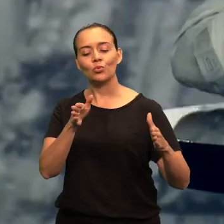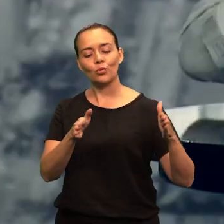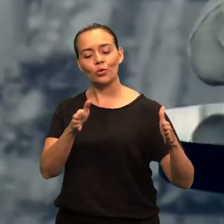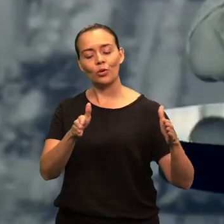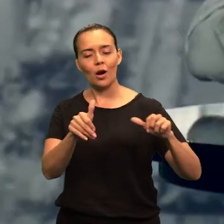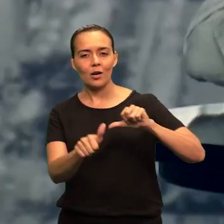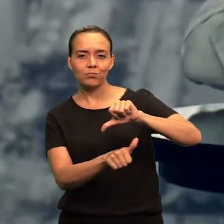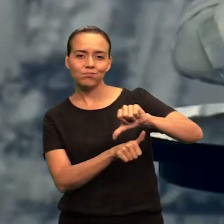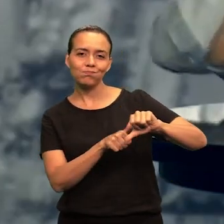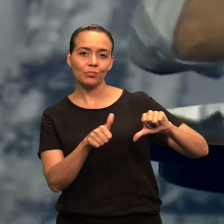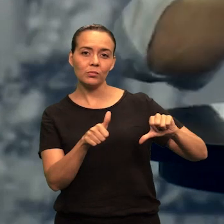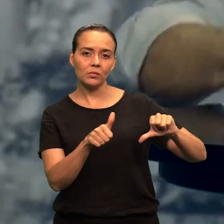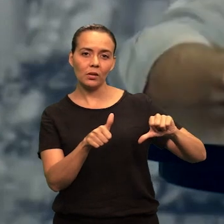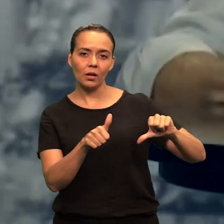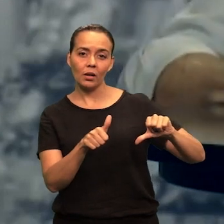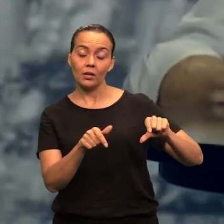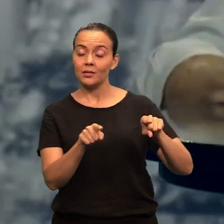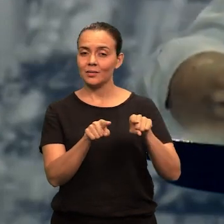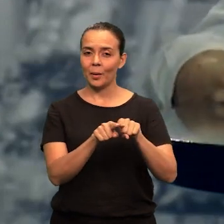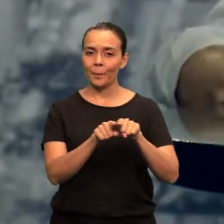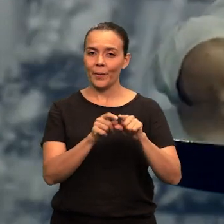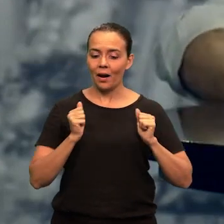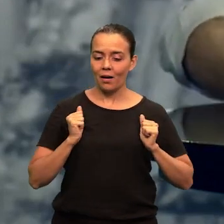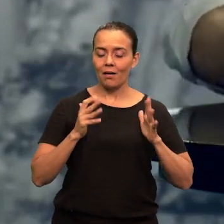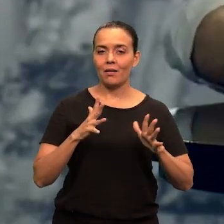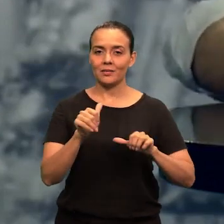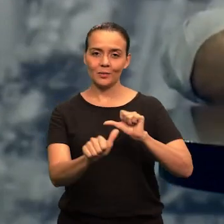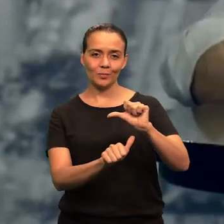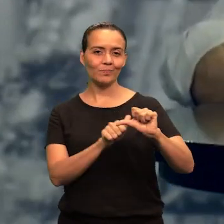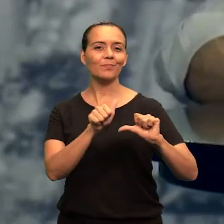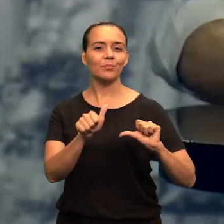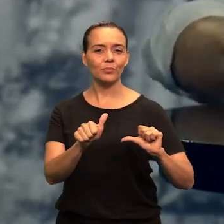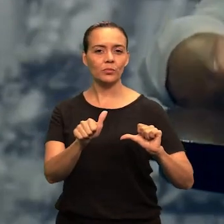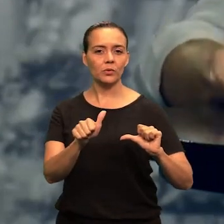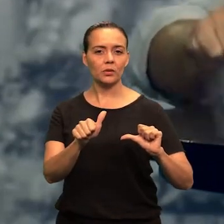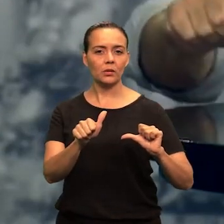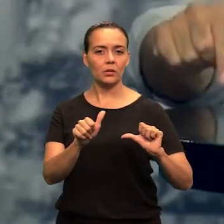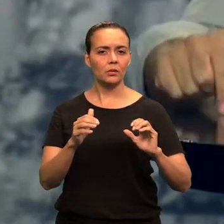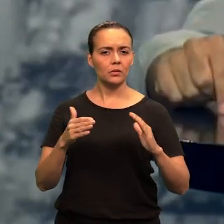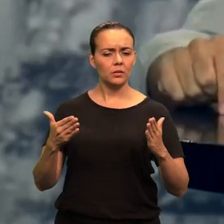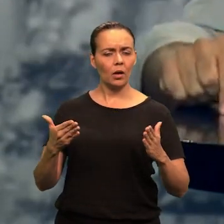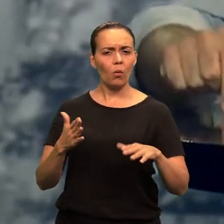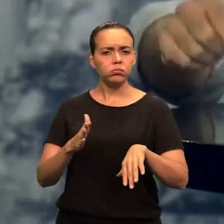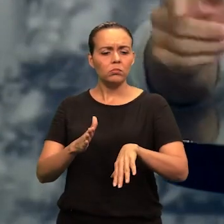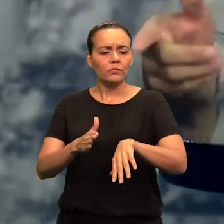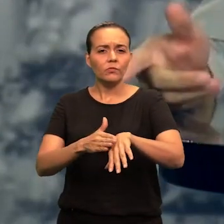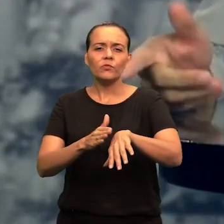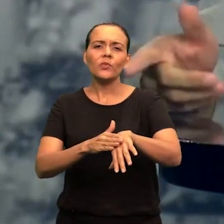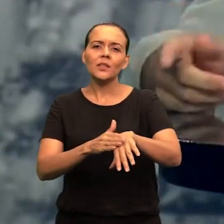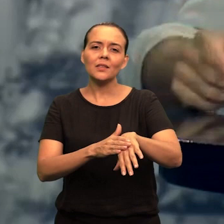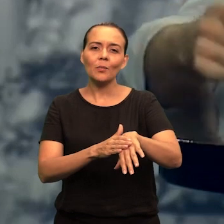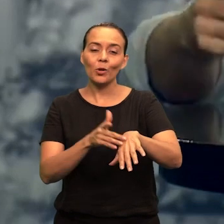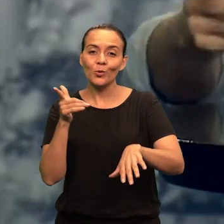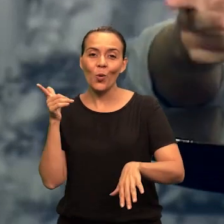Mudando os tempos, mudando as circunstâncias, uma mesma ação pode ser objeto de uma conquista,